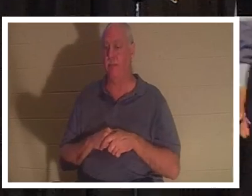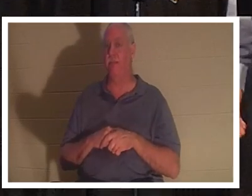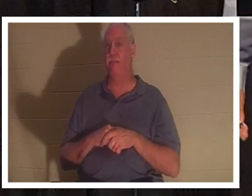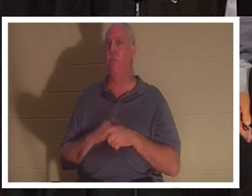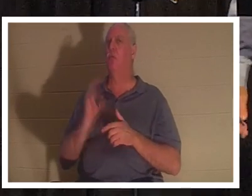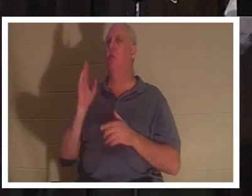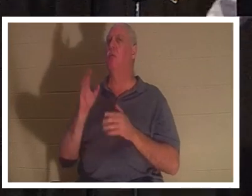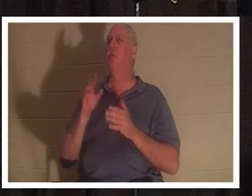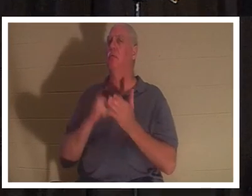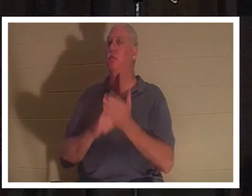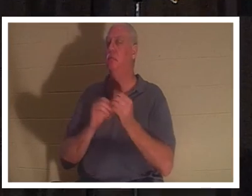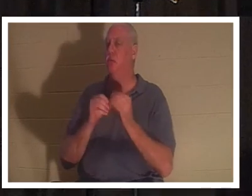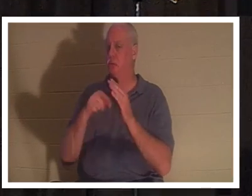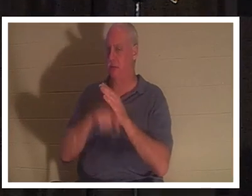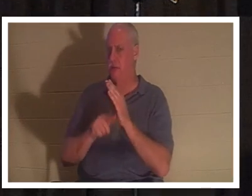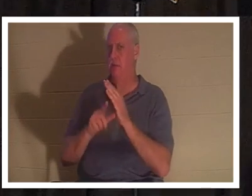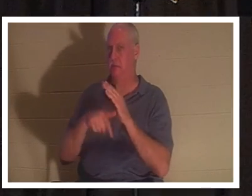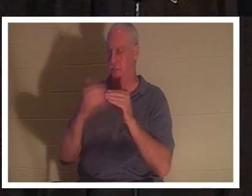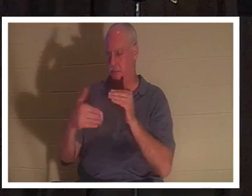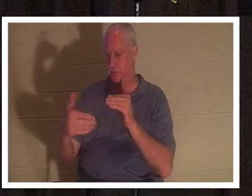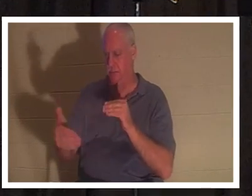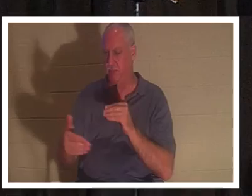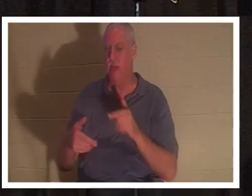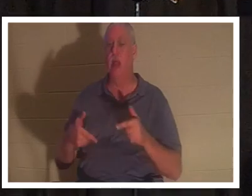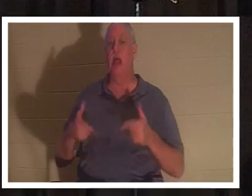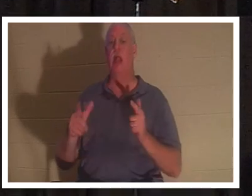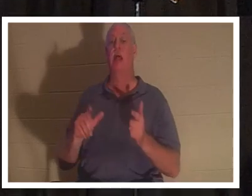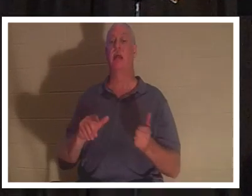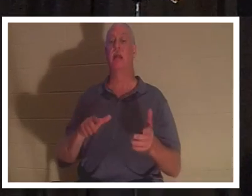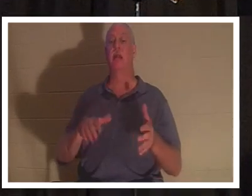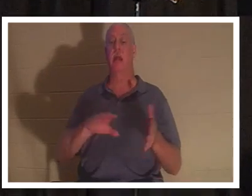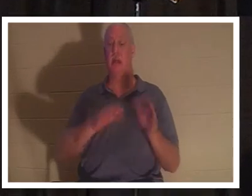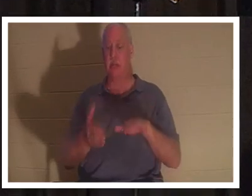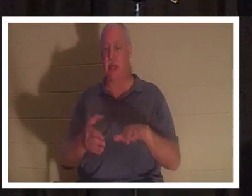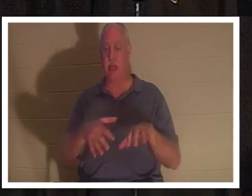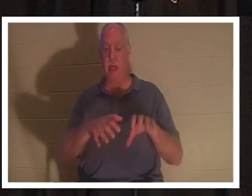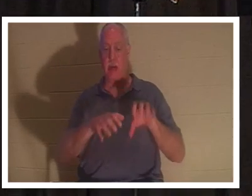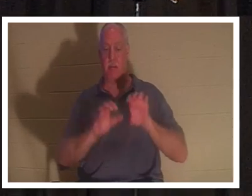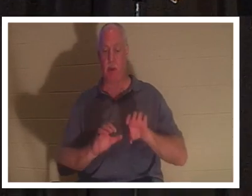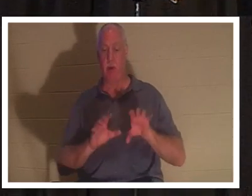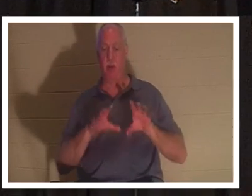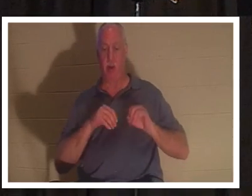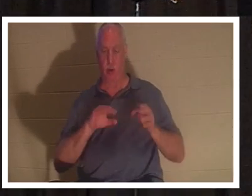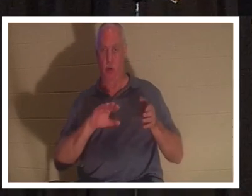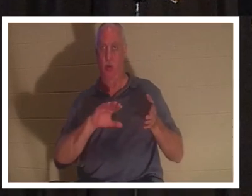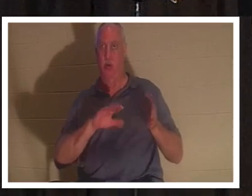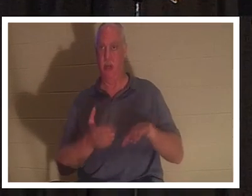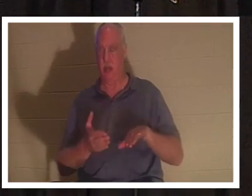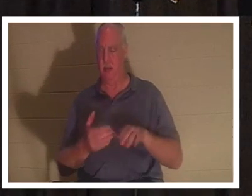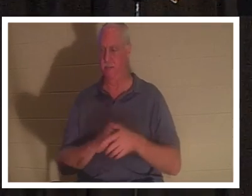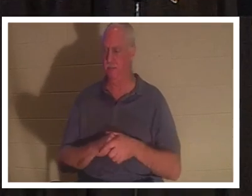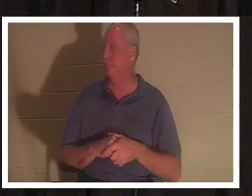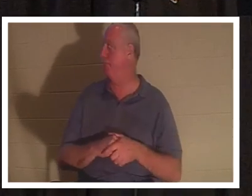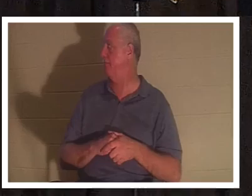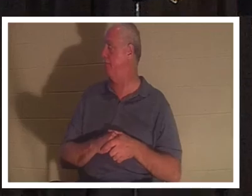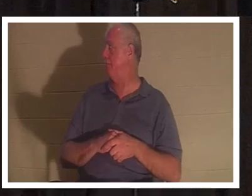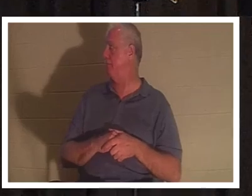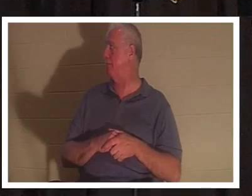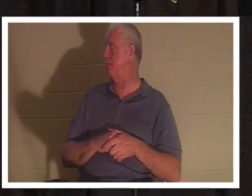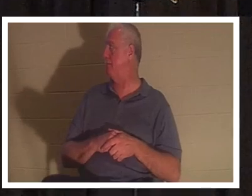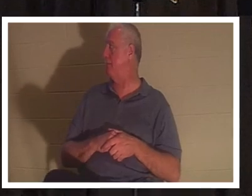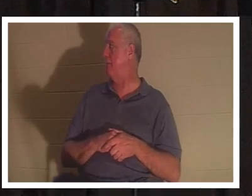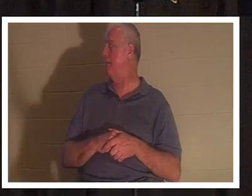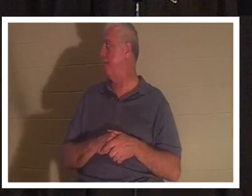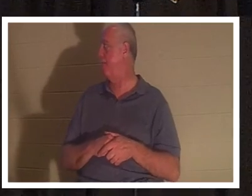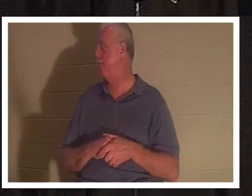그것에 대해 더 이야기할 것입니다. 죽은 자들이 그들의 죽은 자들을 묻게 하라. 나는 Honda CRV를 가지고 있고 207,000